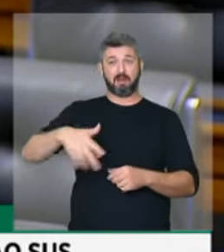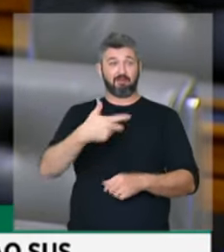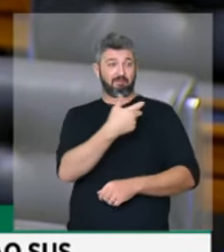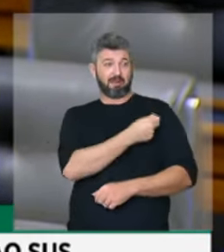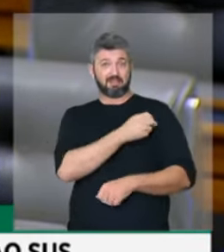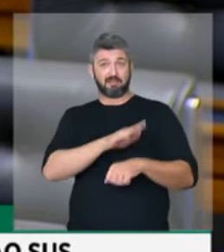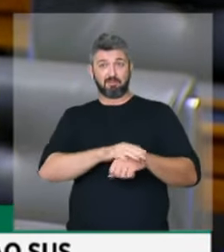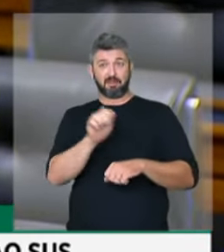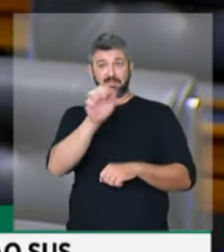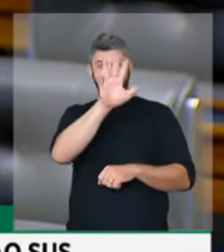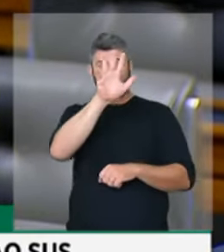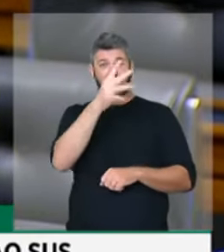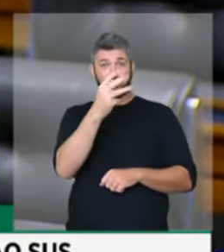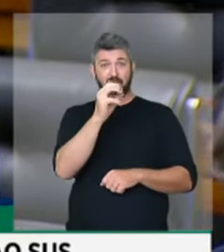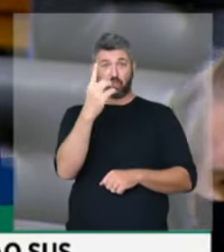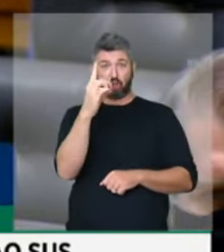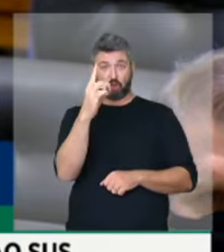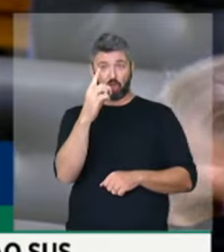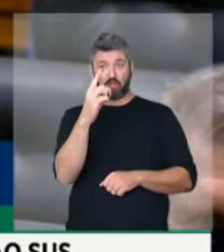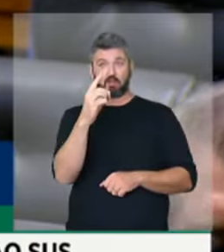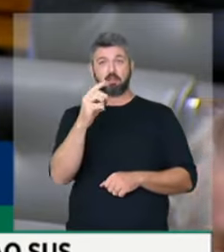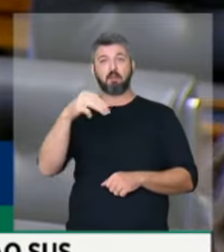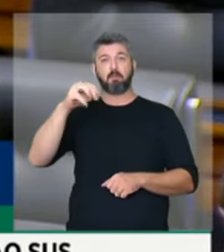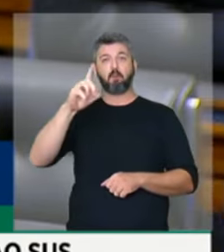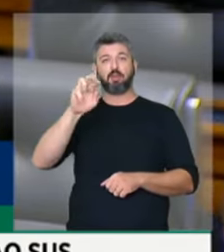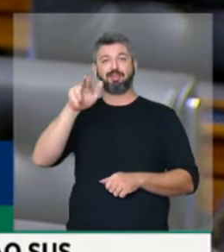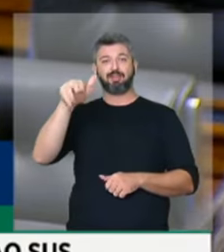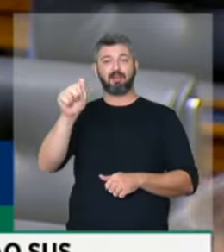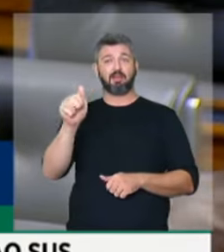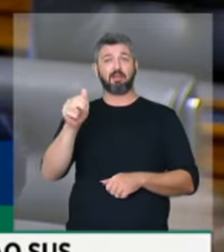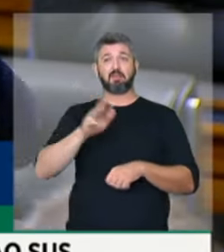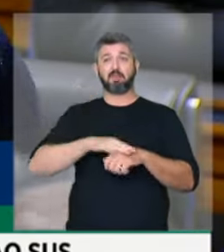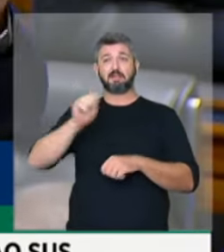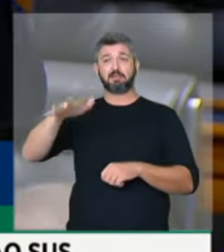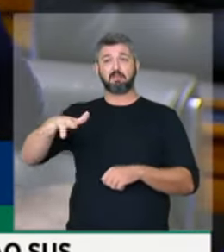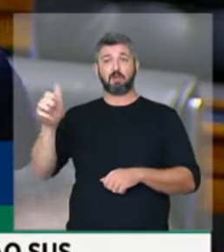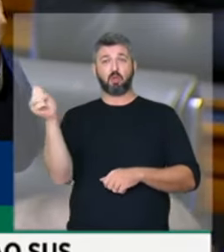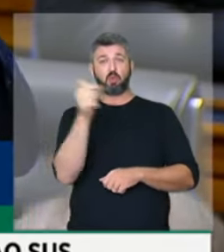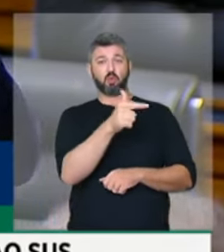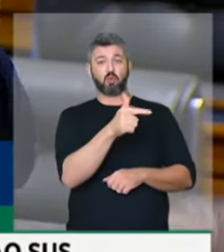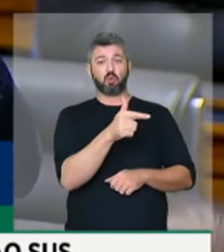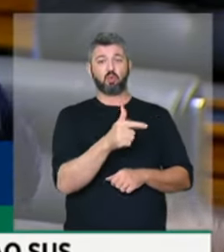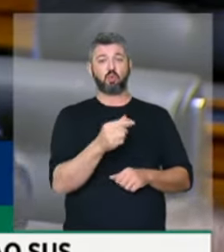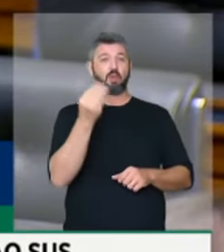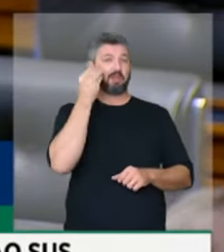MAIS CARA QUE É 30 DÓLARES DA MODERNA, É MAIS BARATO DO QUE UM TESTE DE COVID QUE VOCÊ FAZ NUMA FARMÁCIA.